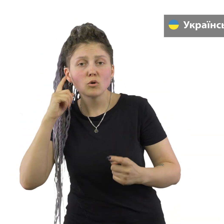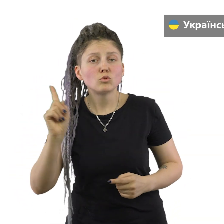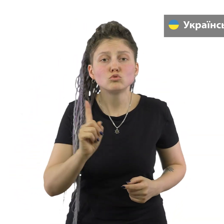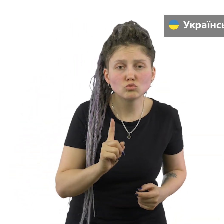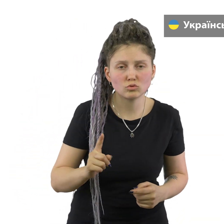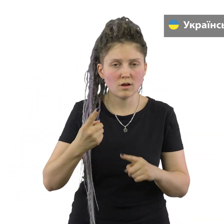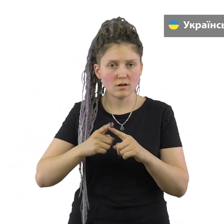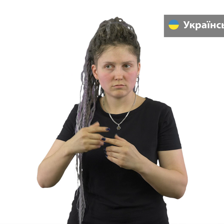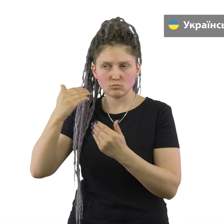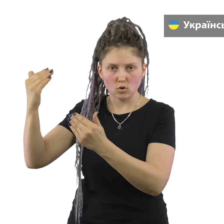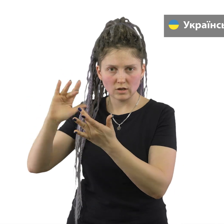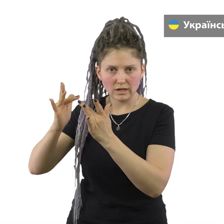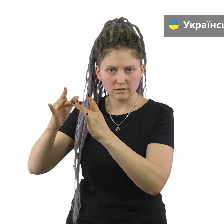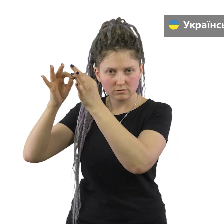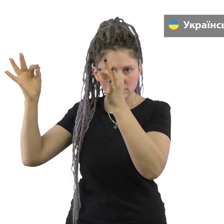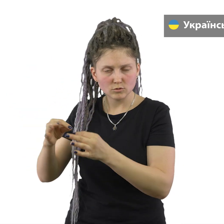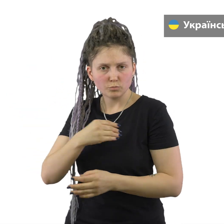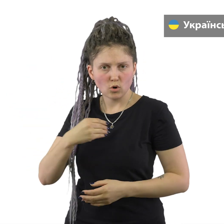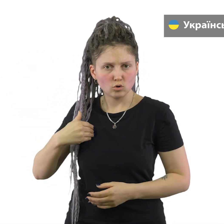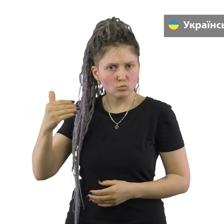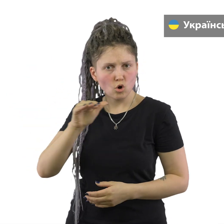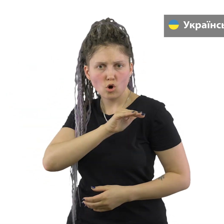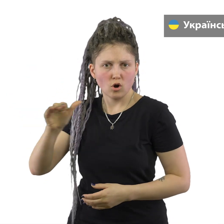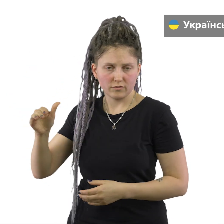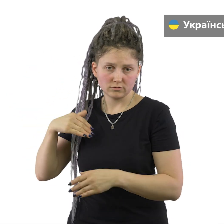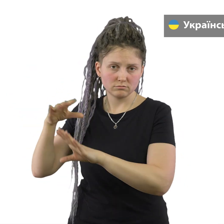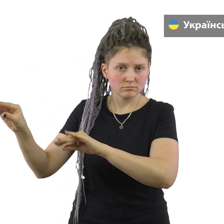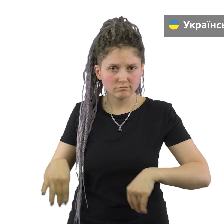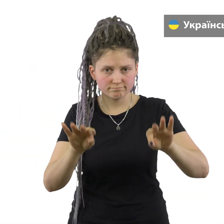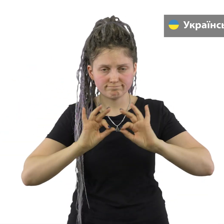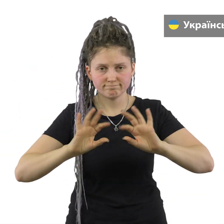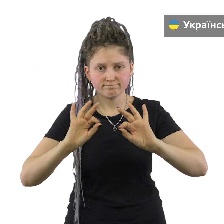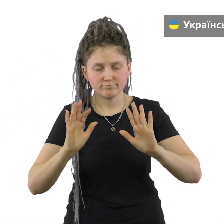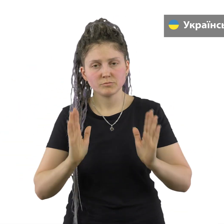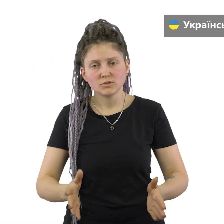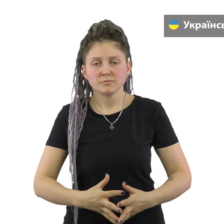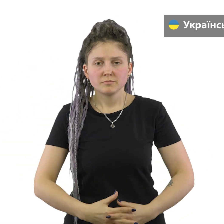розміщеної на сайті Управління у справах іноземців.